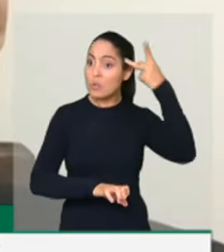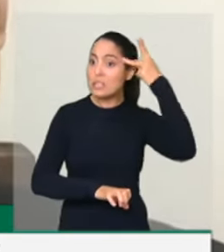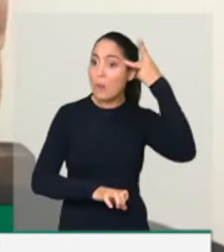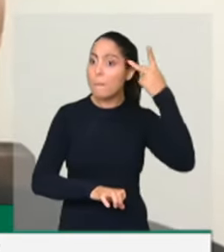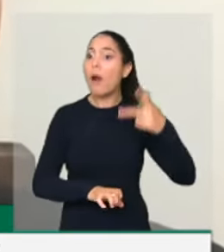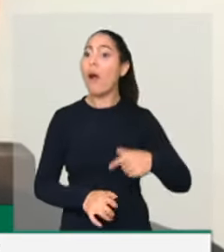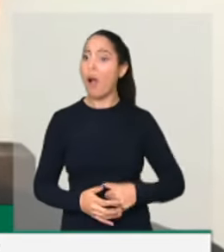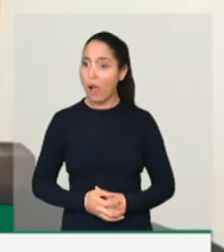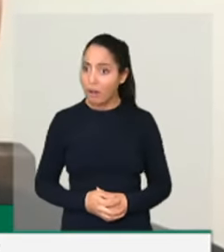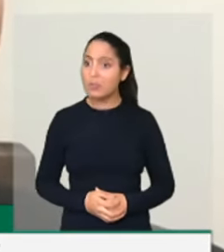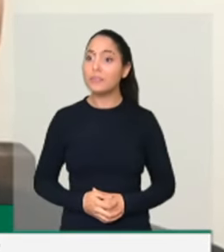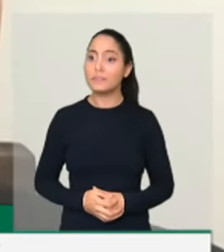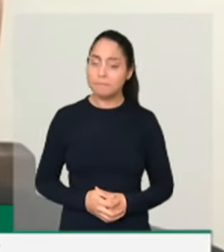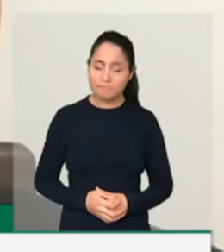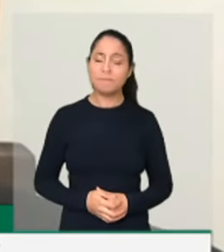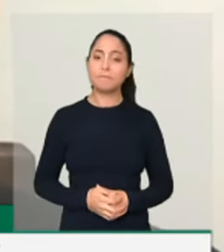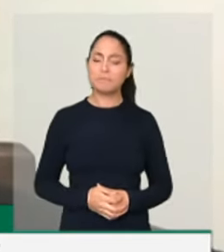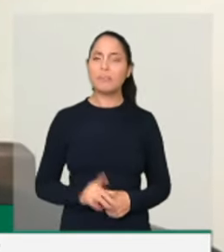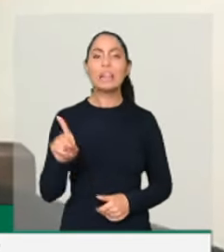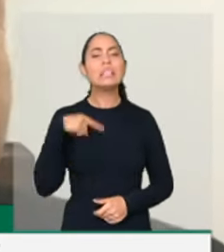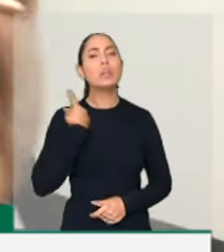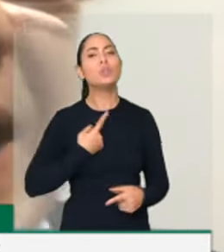ESTOU DEFENDENDO É QUE TEM QUE PAGAR MENOS. PORQUE SE A